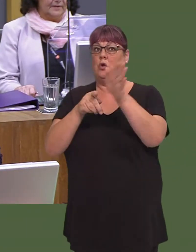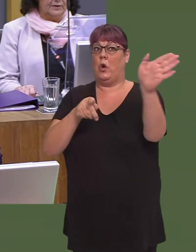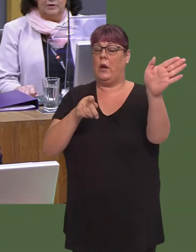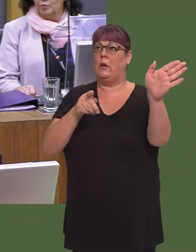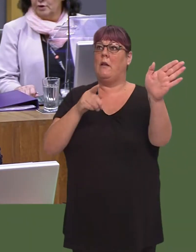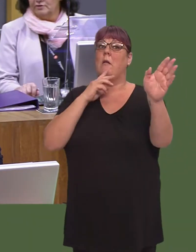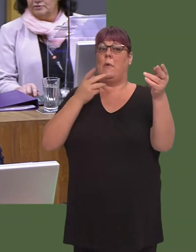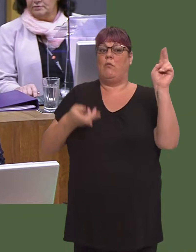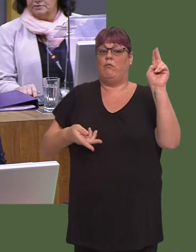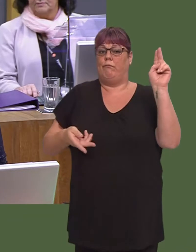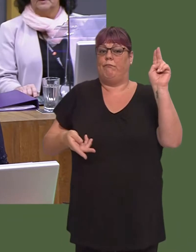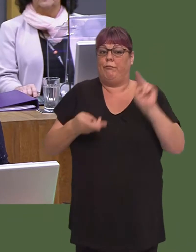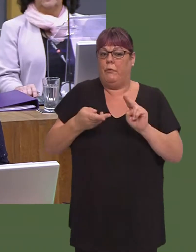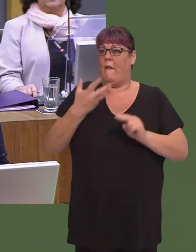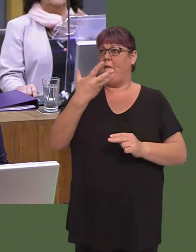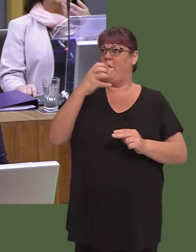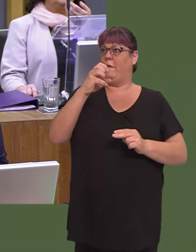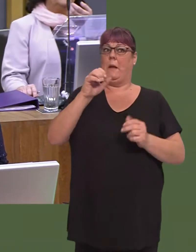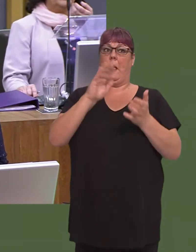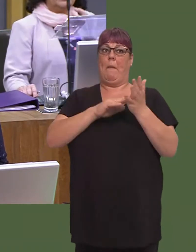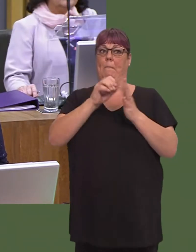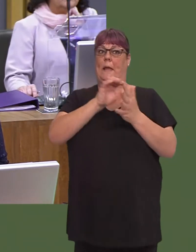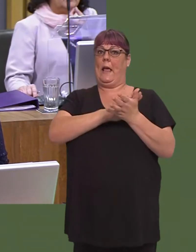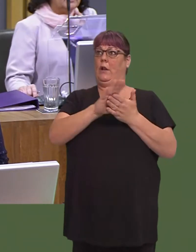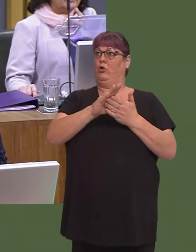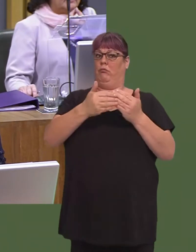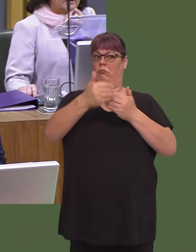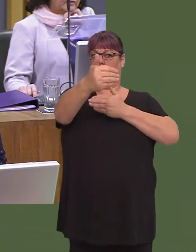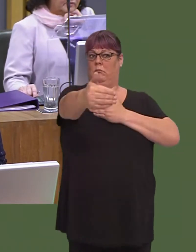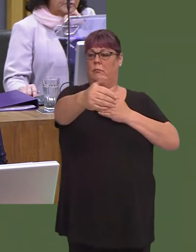uwchraddio eu taióteuluoedd efallai sydd ddim angen yr arian hwnnw. Fel rhan o'r adolygiad